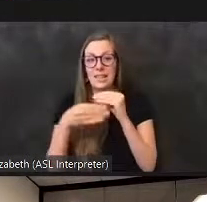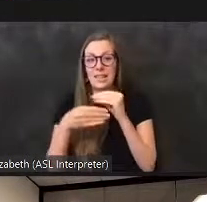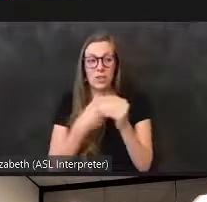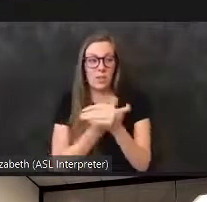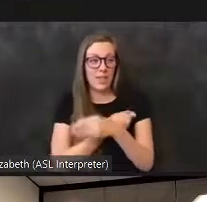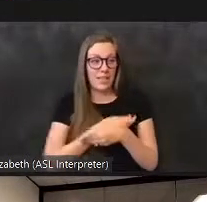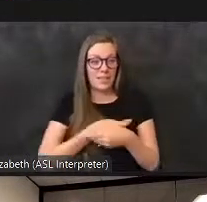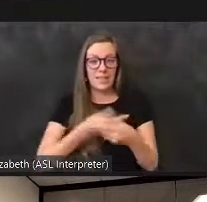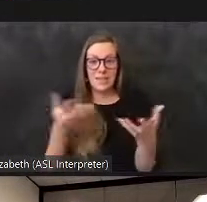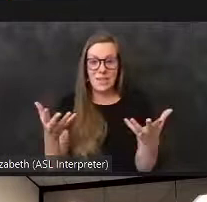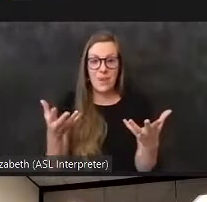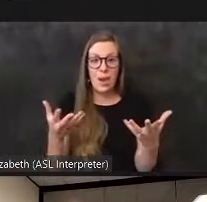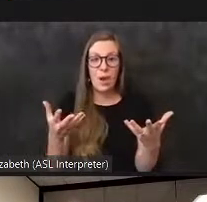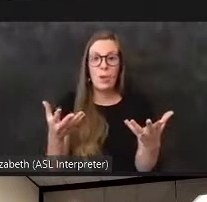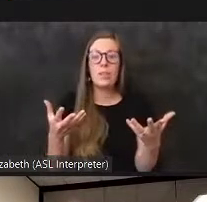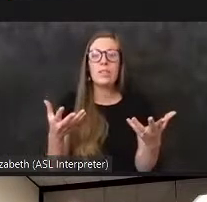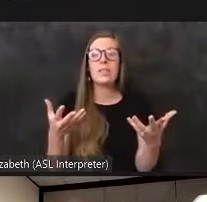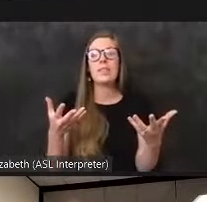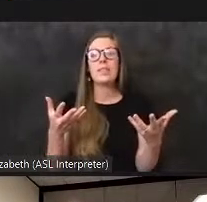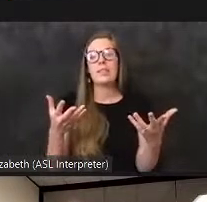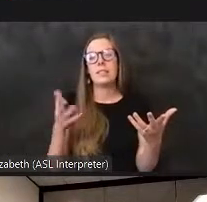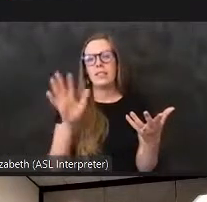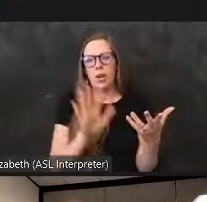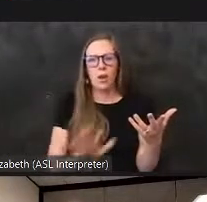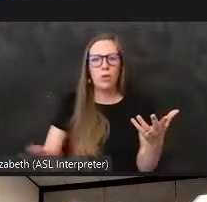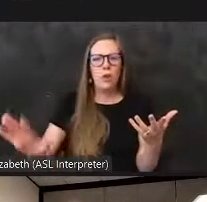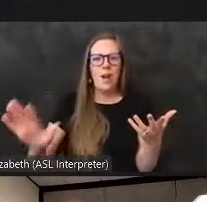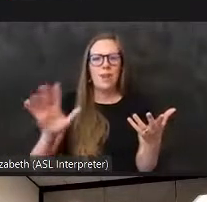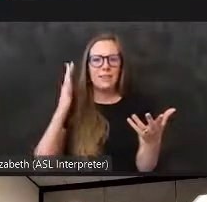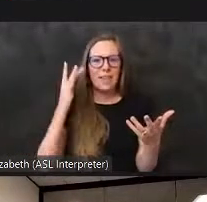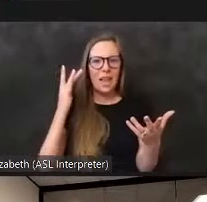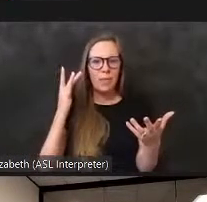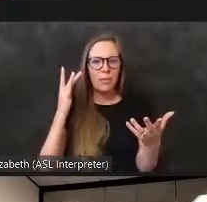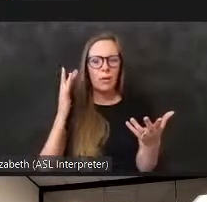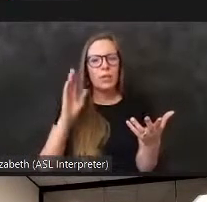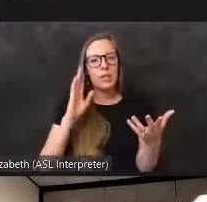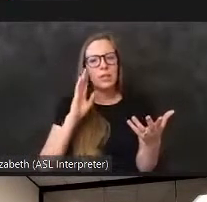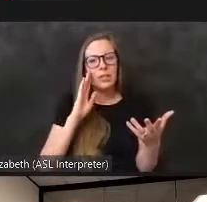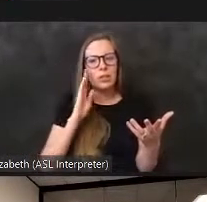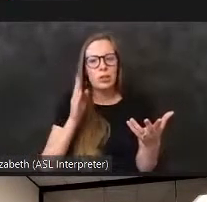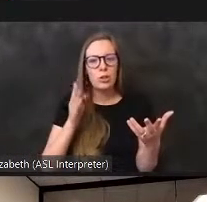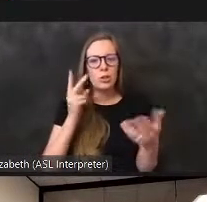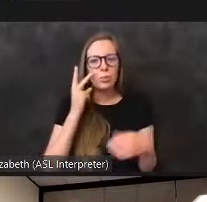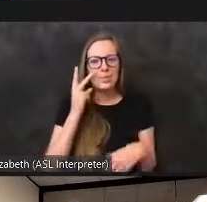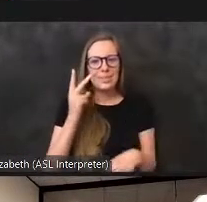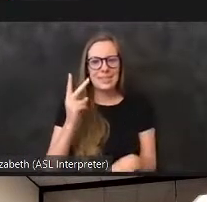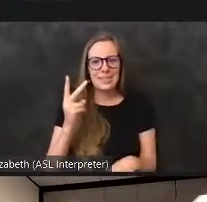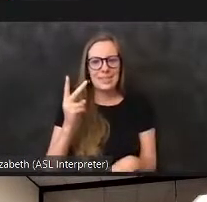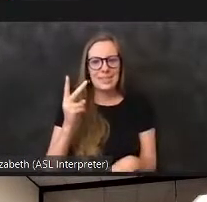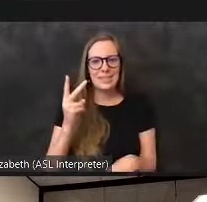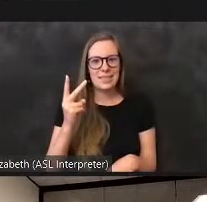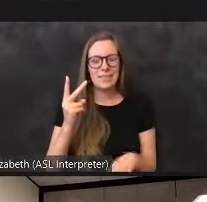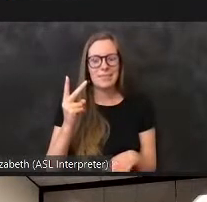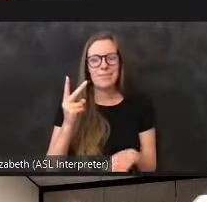adicionales, destruire y doces llegan a los brazos a través de California. Pero usted va a ver